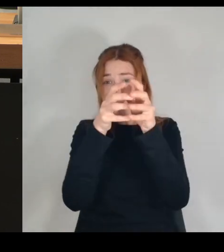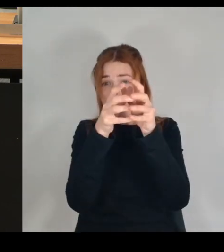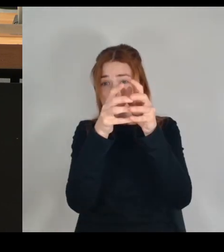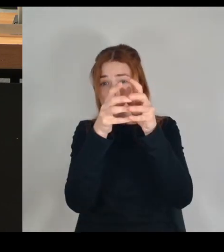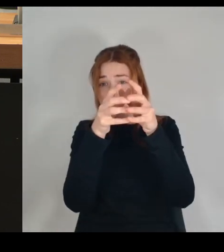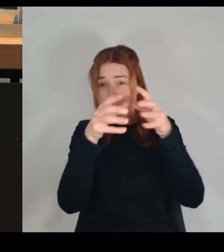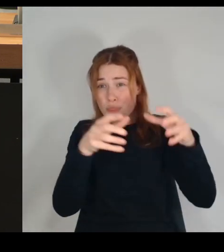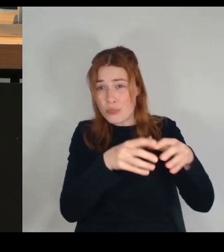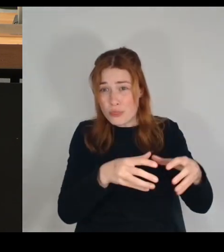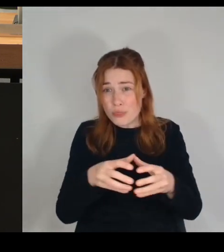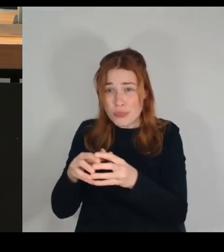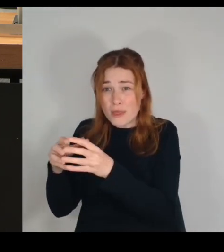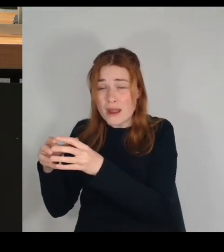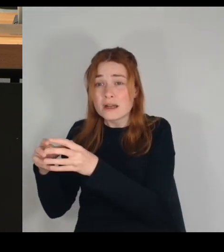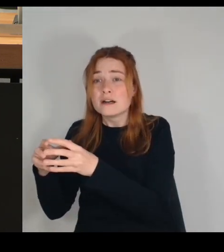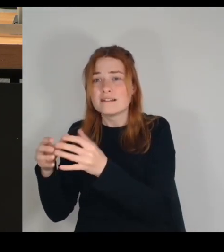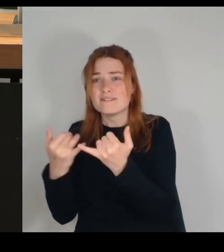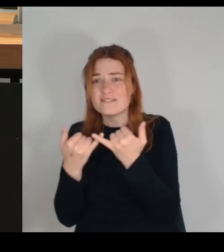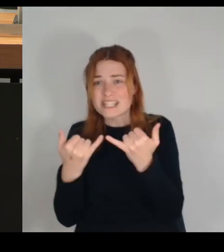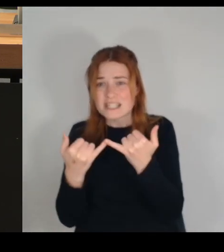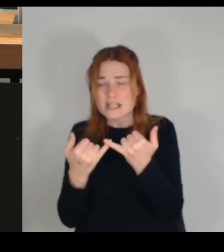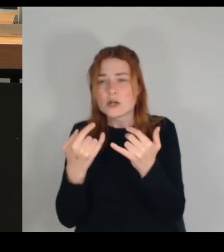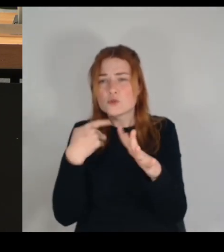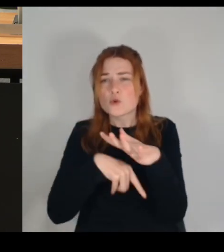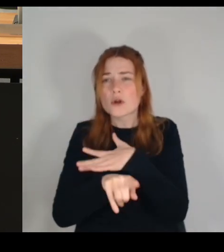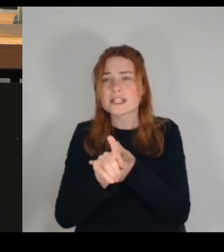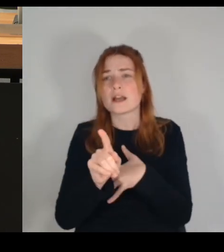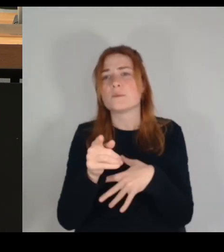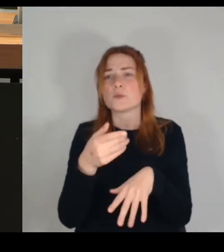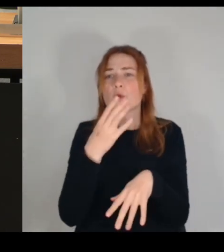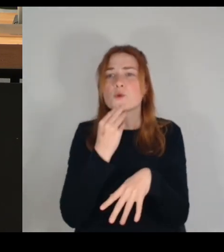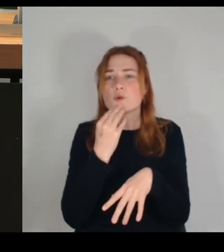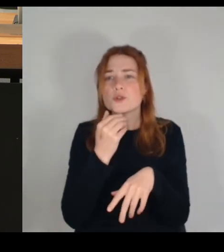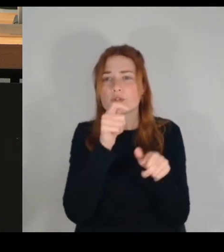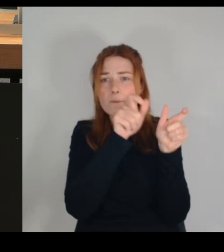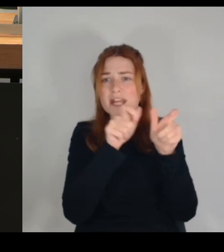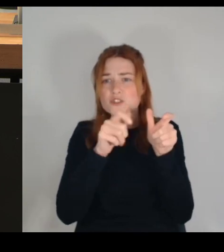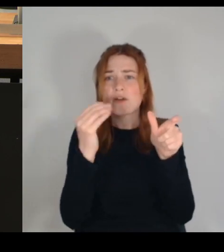dort also Menschen arischen sogenannten arischen Ursprungs einziehen können.